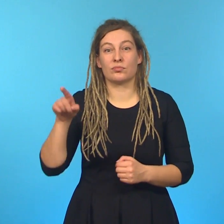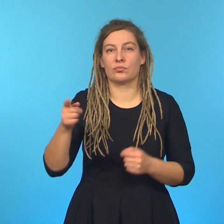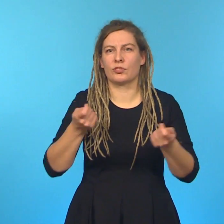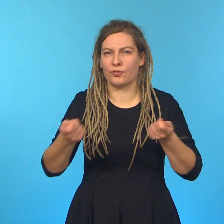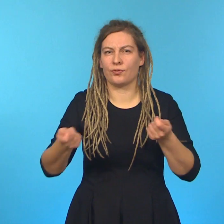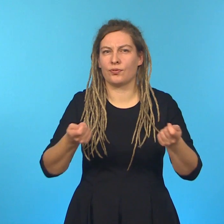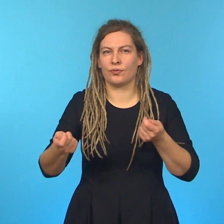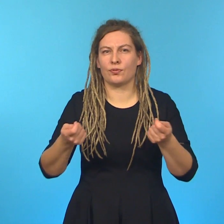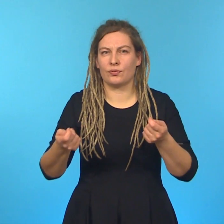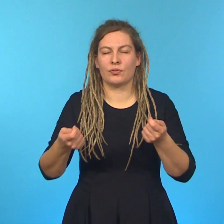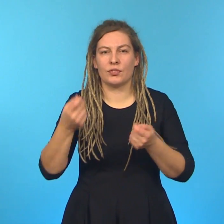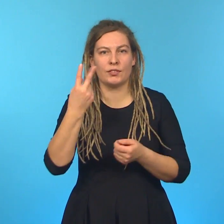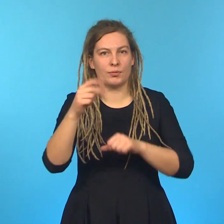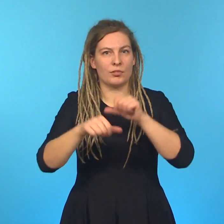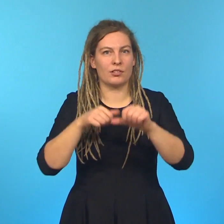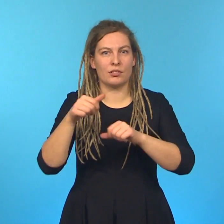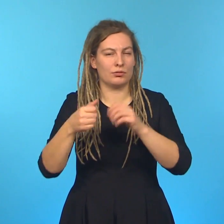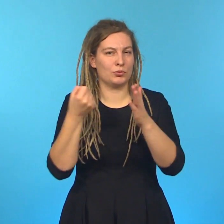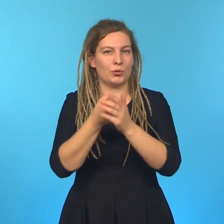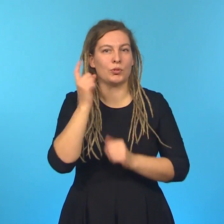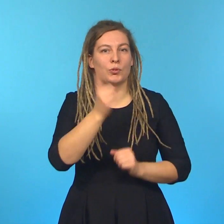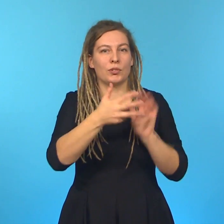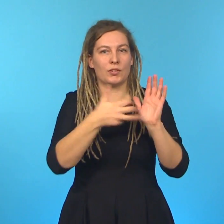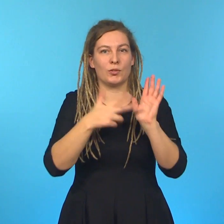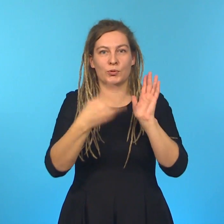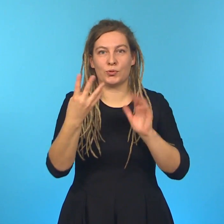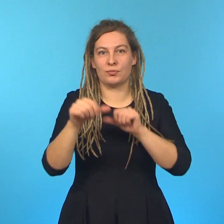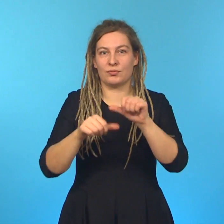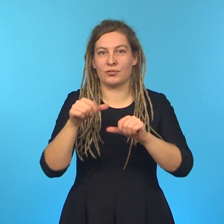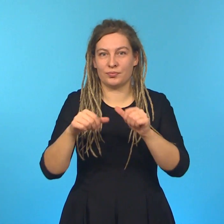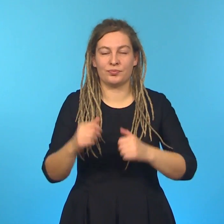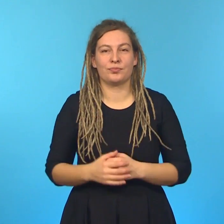Jis vadovavo net dvylika metų – iki 1984 m.